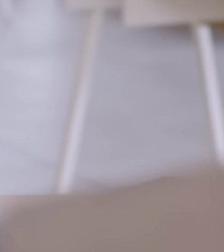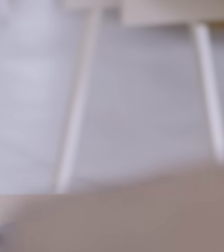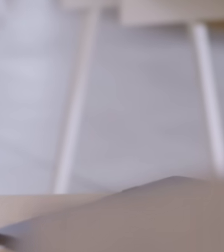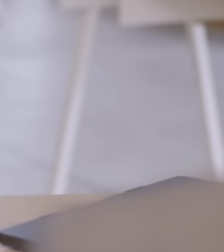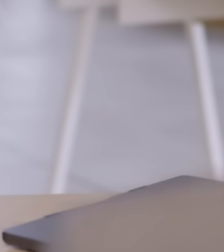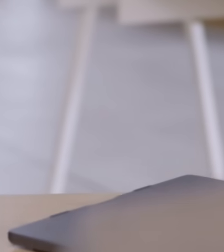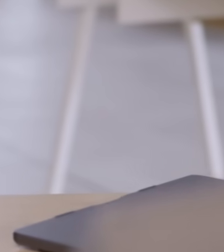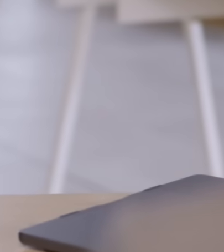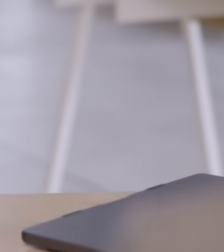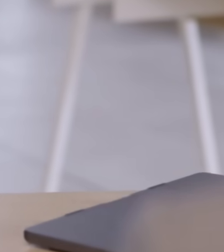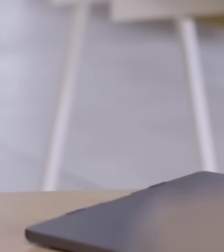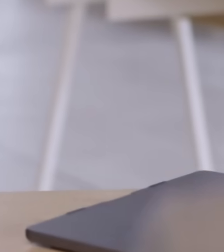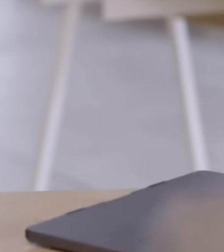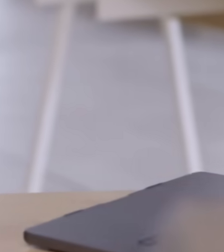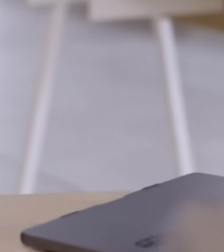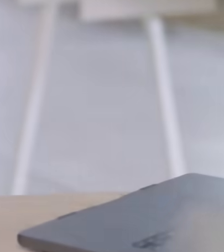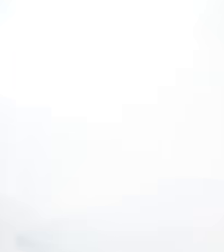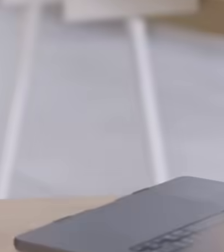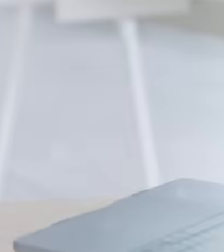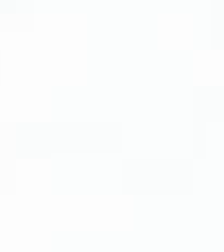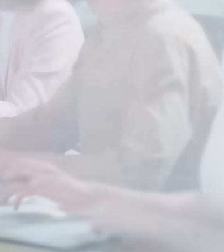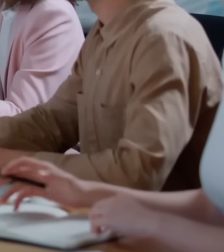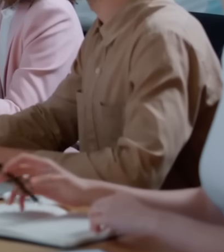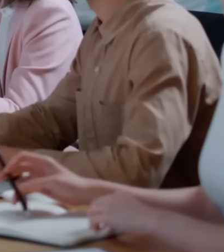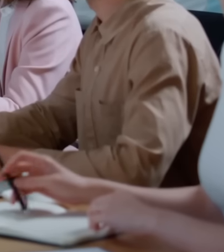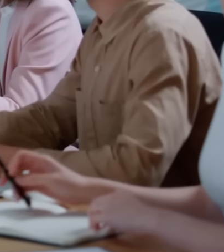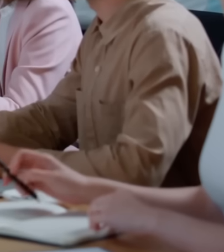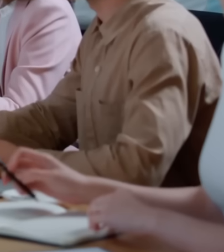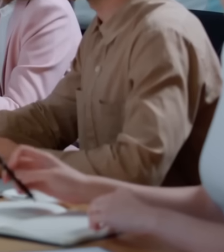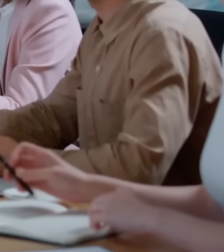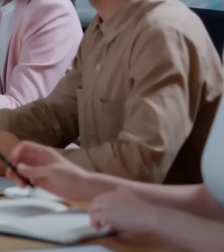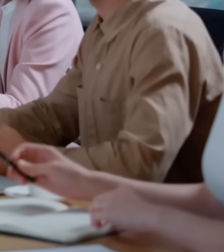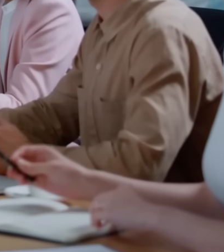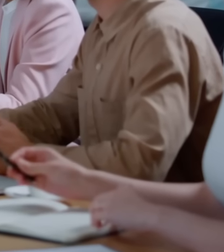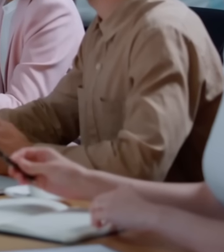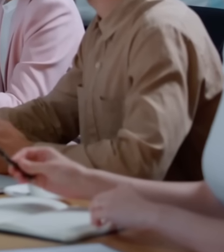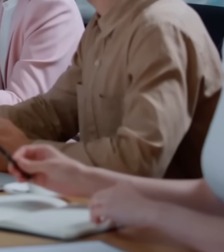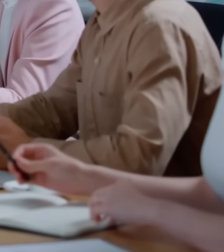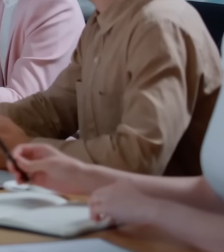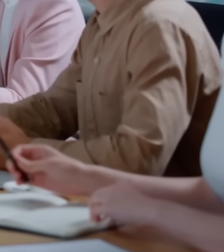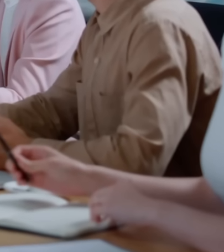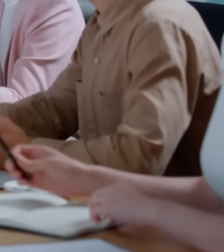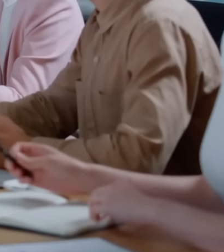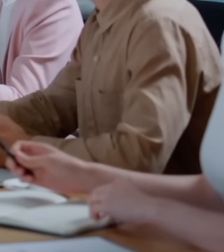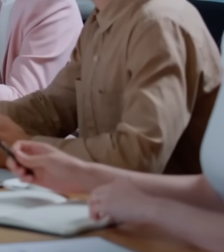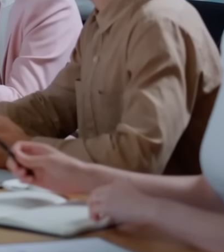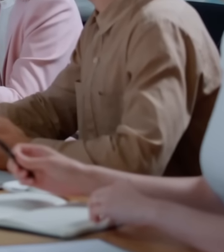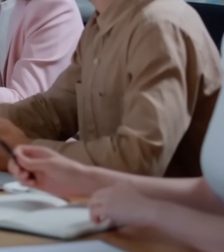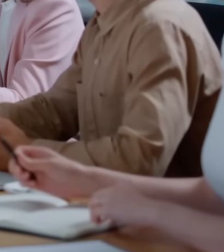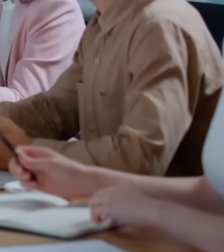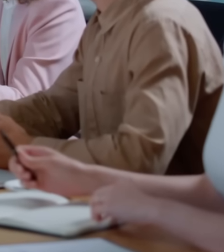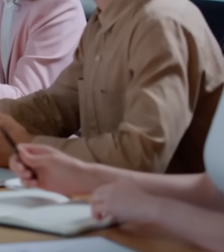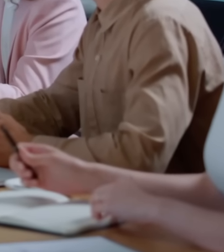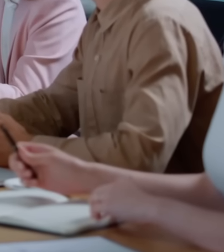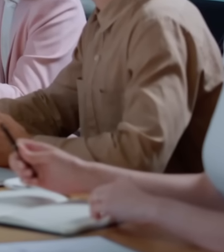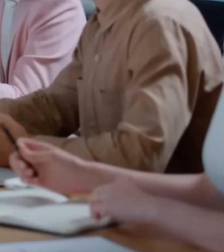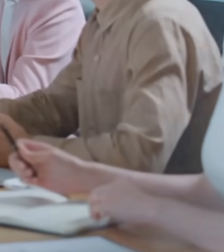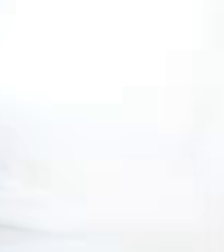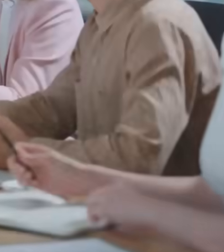y Ganadería de Brasil emitió el pasado 17 de julio la ordenanza N de Gil 3336 en la que se establecen